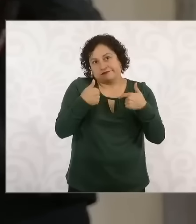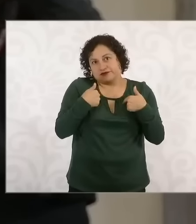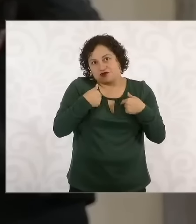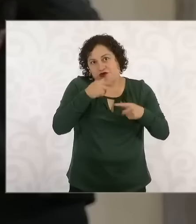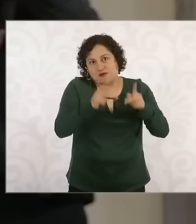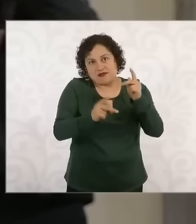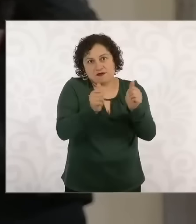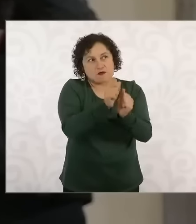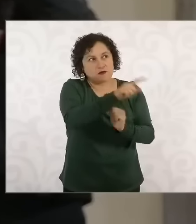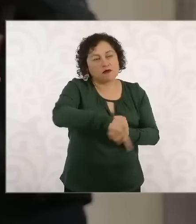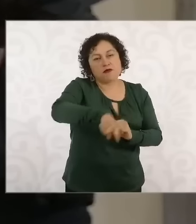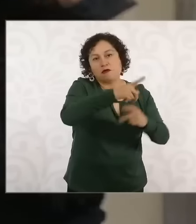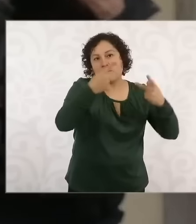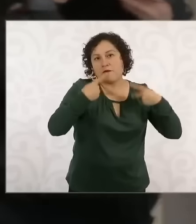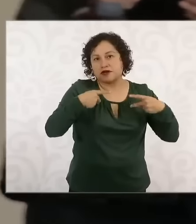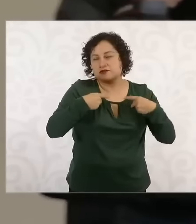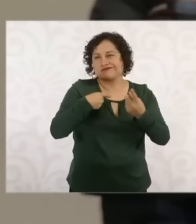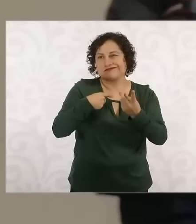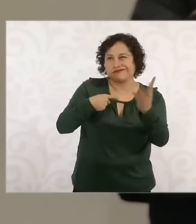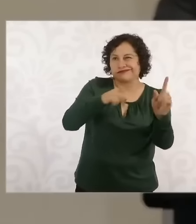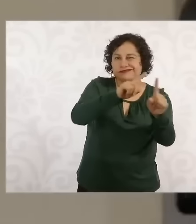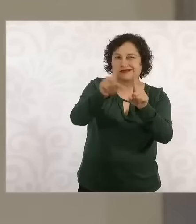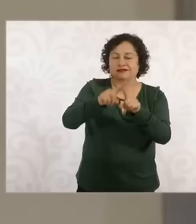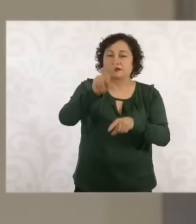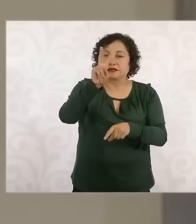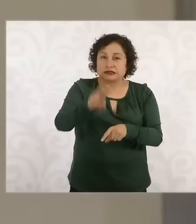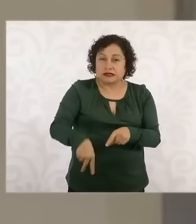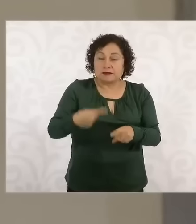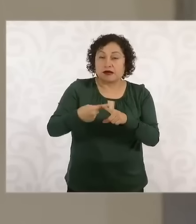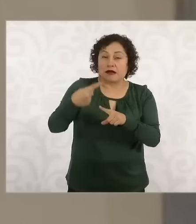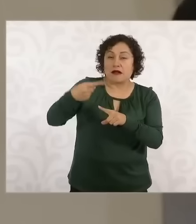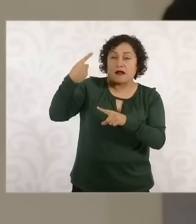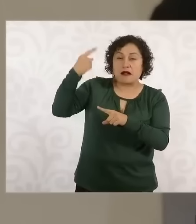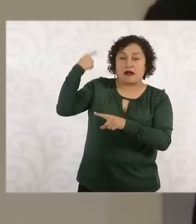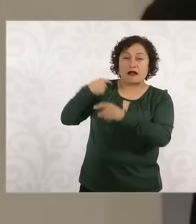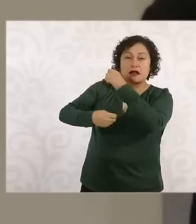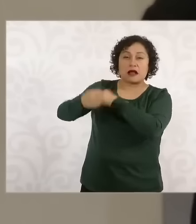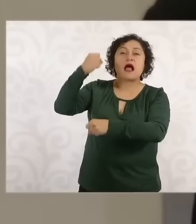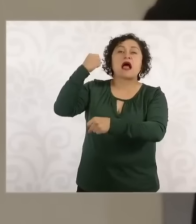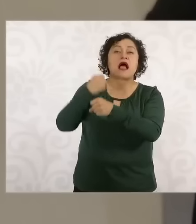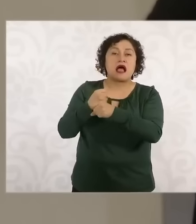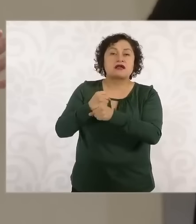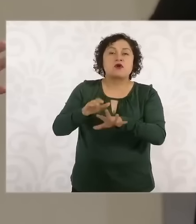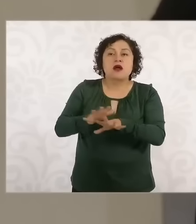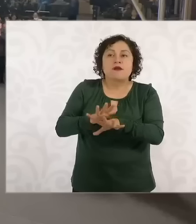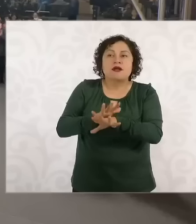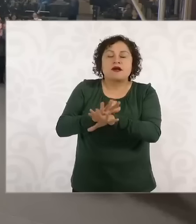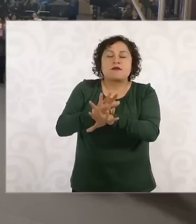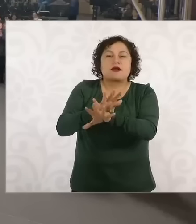privatización de décadas deshumanizó a la misma gente o personal no a todos, afortunadamente,